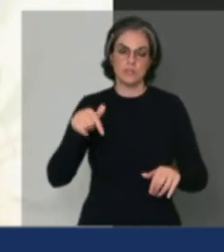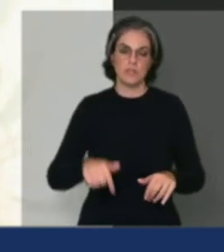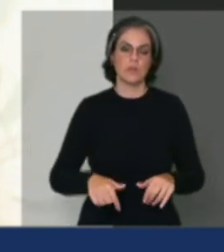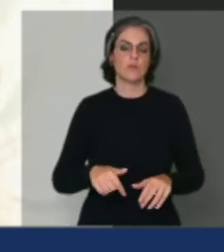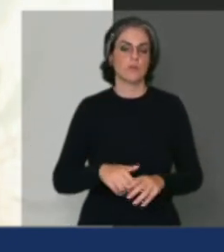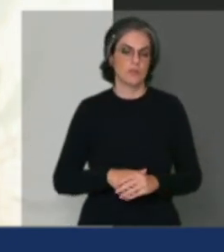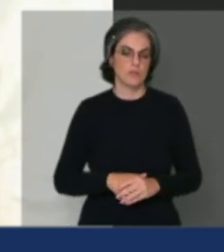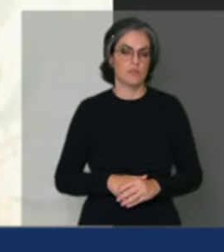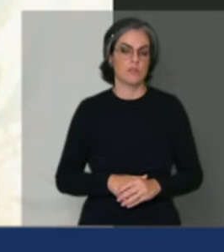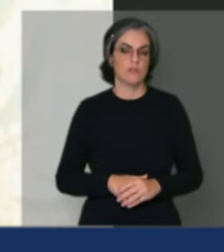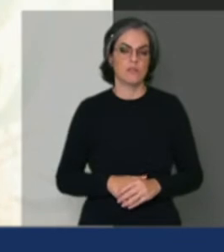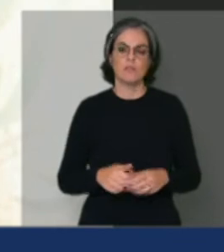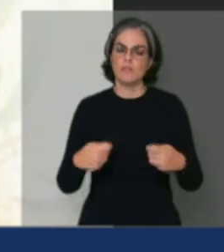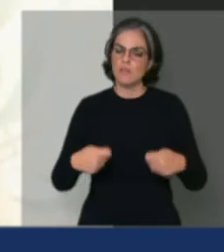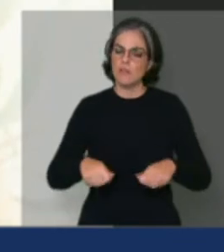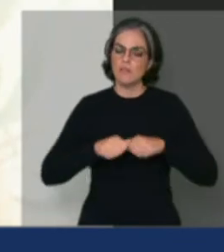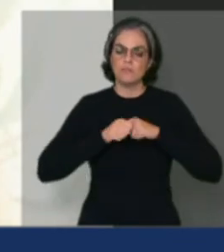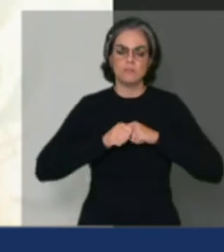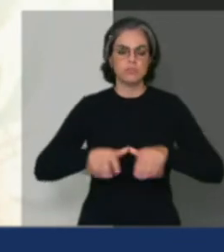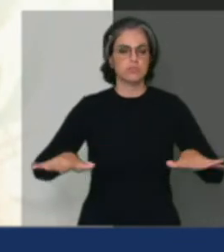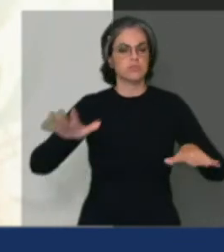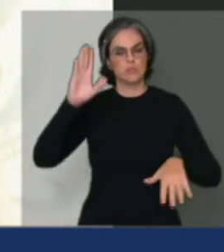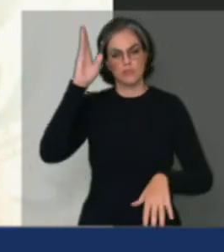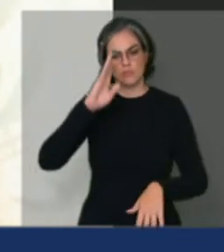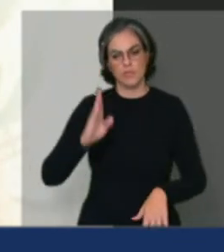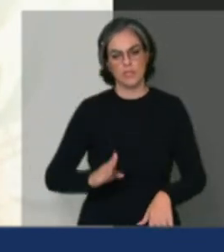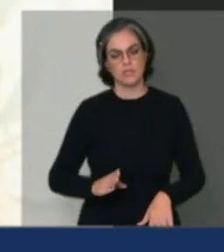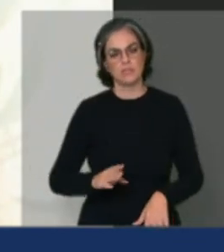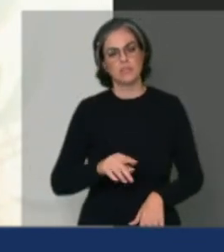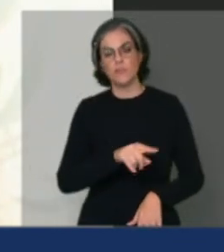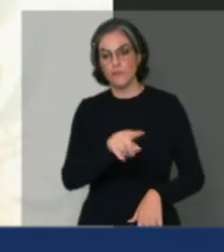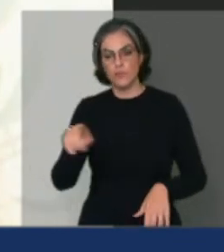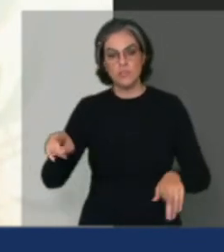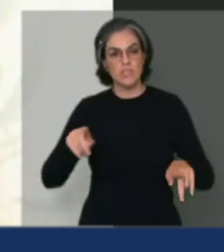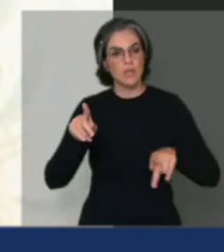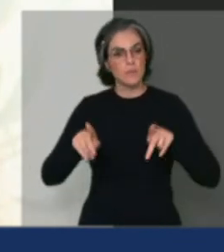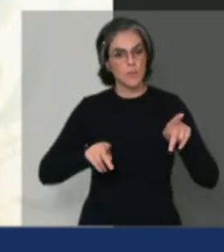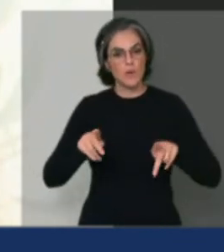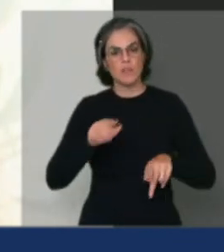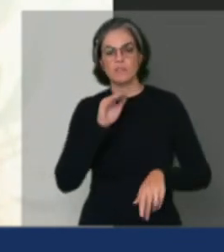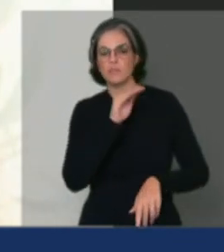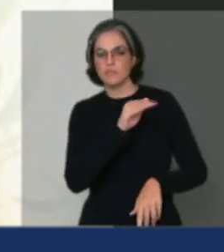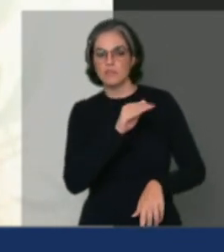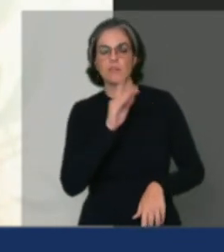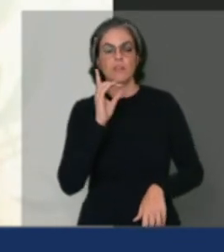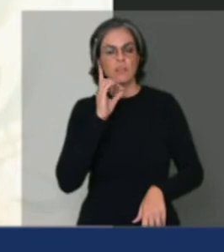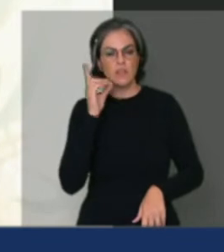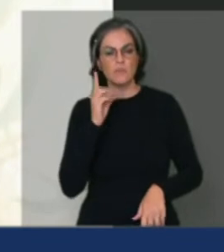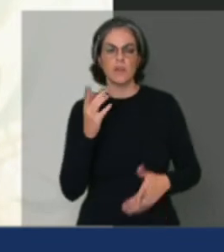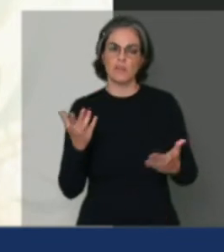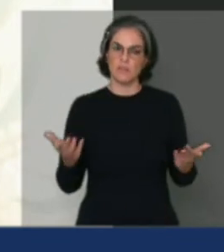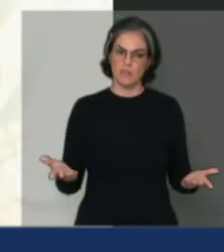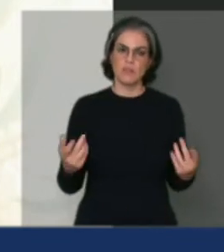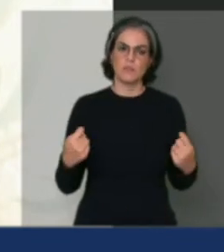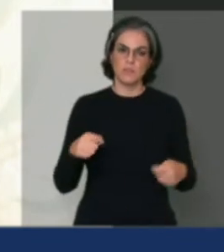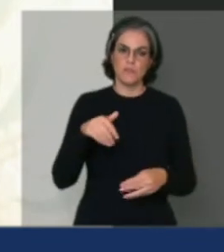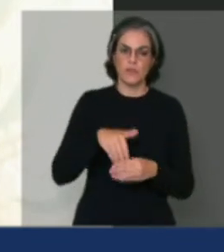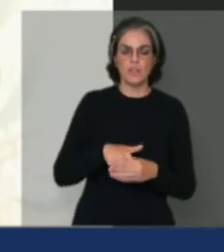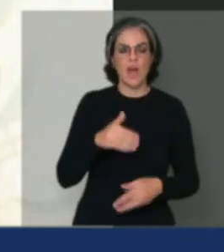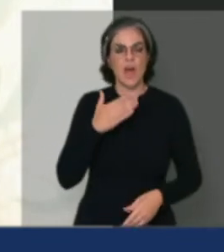REGISTRADOS NA VOZ DO, E FICASSEM ECOADO EM QUATRO CANTOS DO PAÍS, EXIJA DELE QUE SEJA VOTO IMPRESSO, AUD TAVEL, E CONTABILIZADO, DA